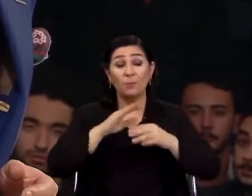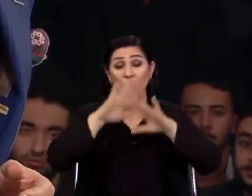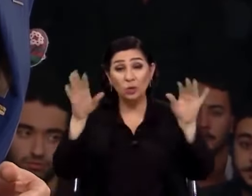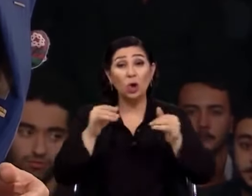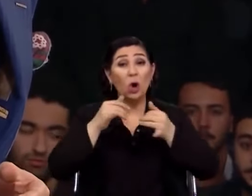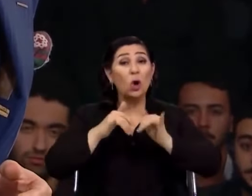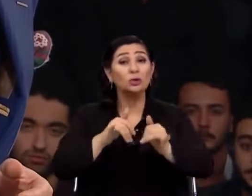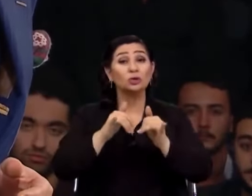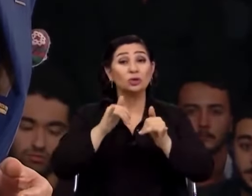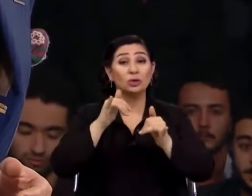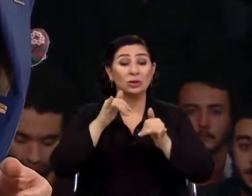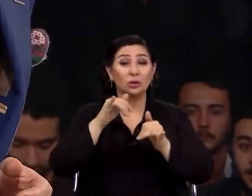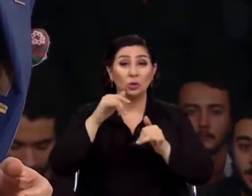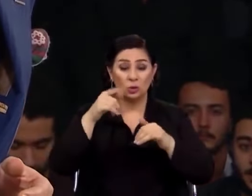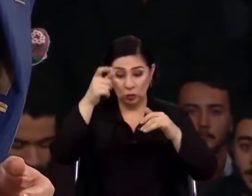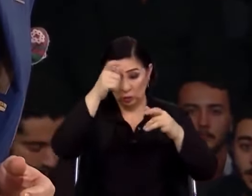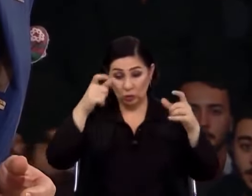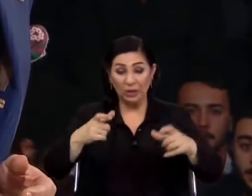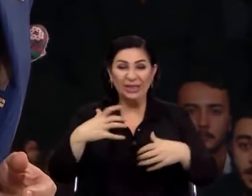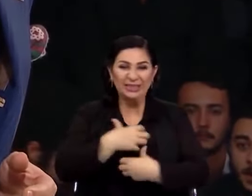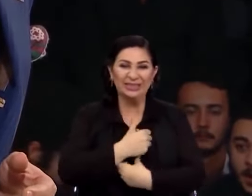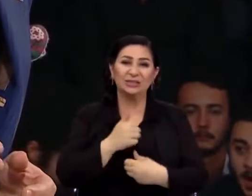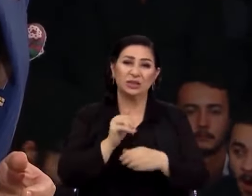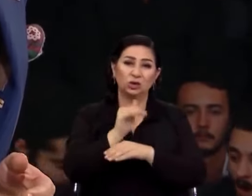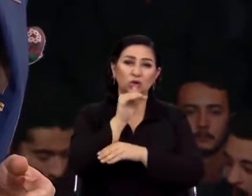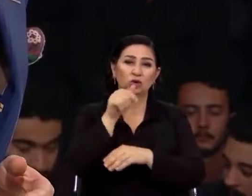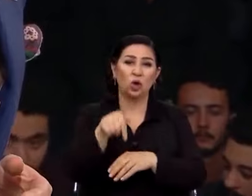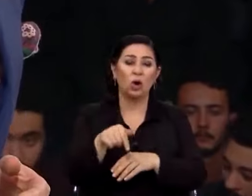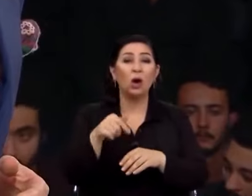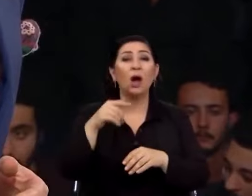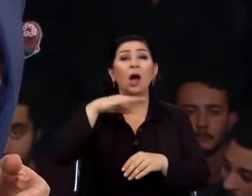bizim ülkemizde çok sıkıntısını çekiyorlar yani Hollywood stüdyolarında